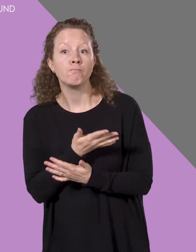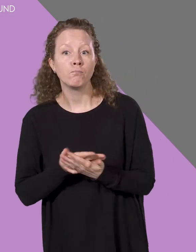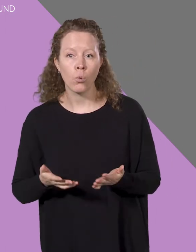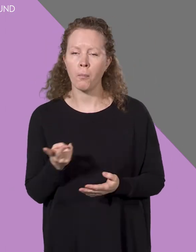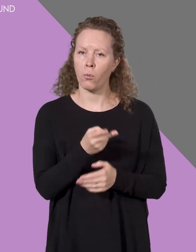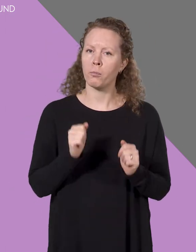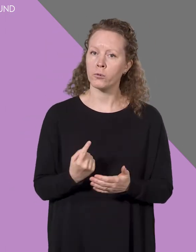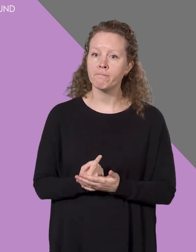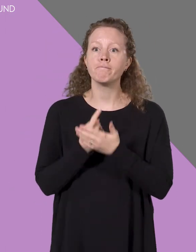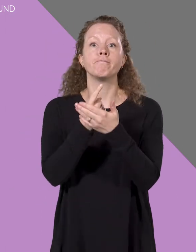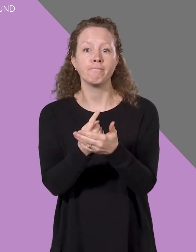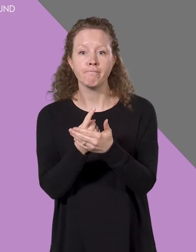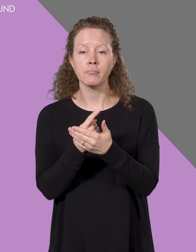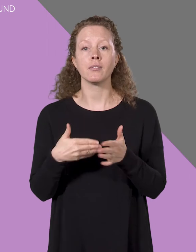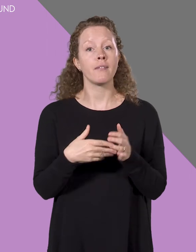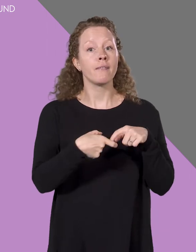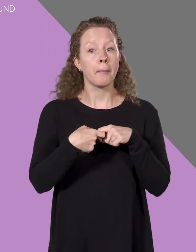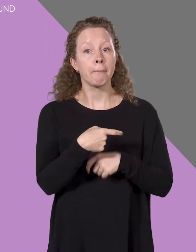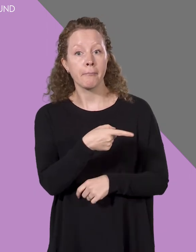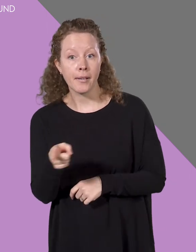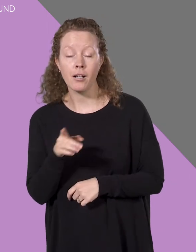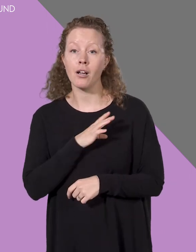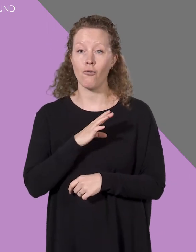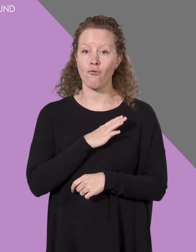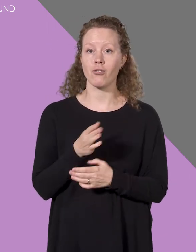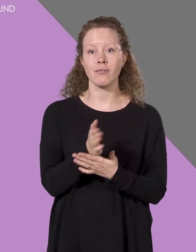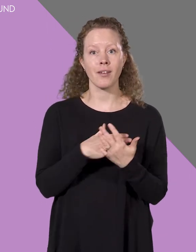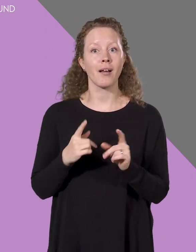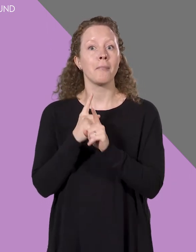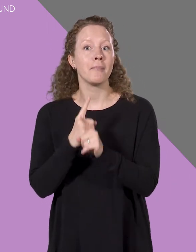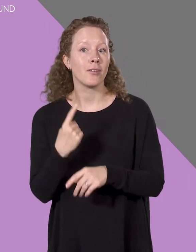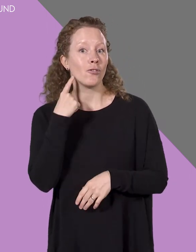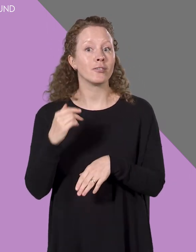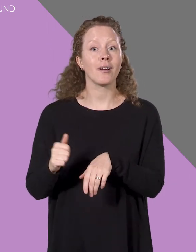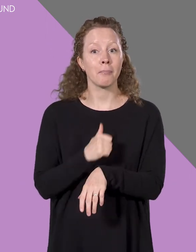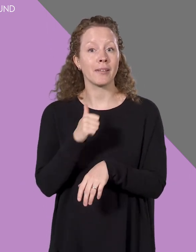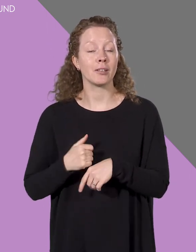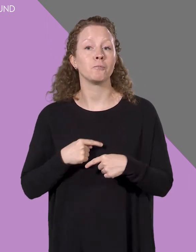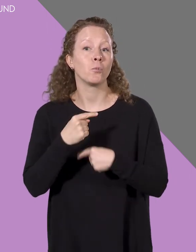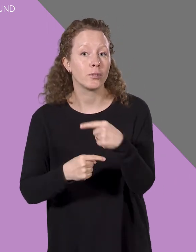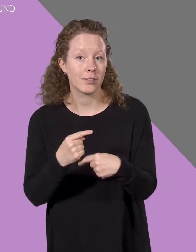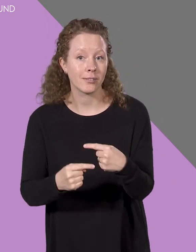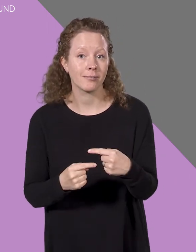och ett talat språk tas upp med familjerna som en del av hörselrehabiliteringen.